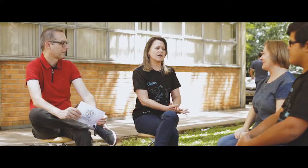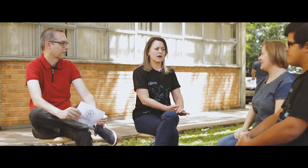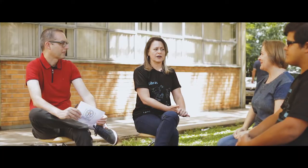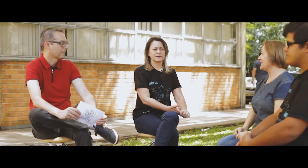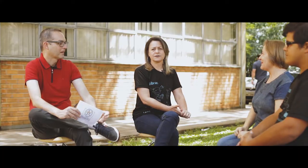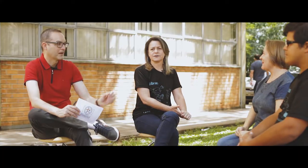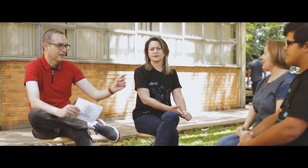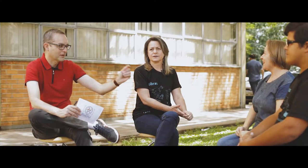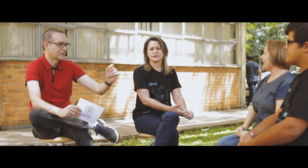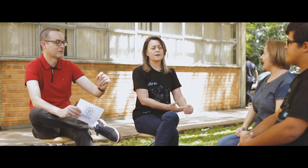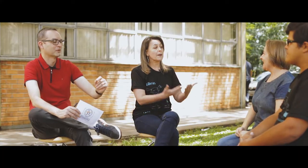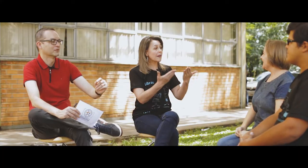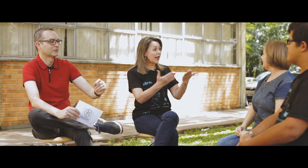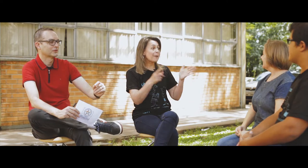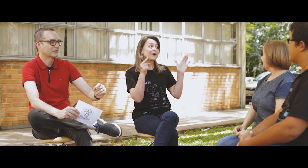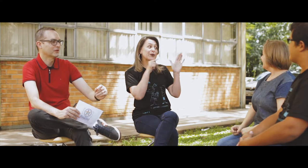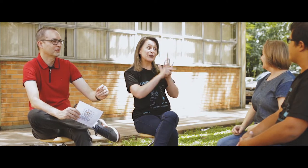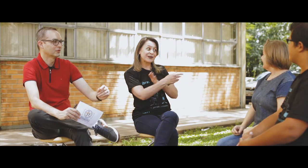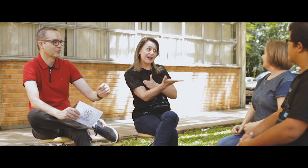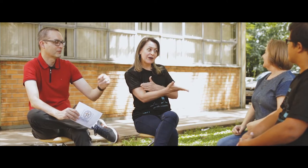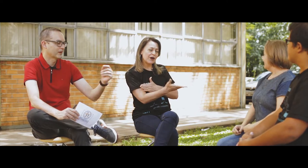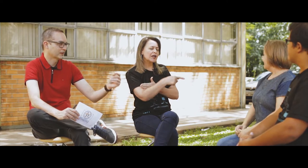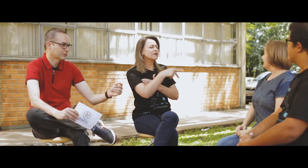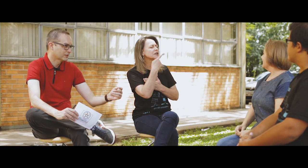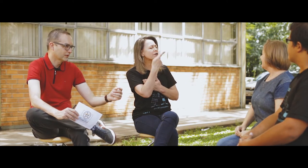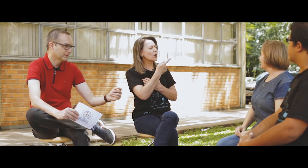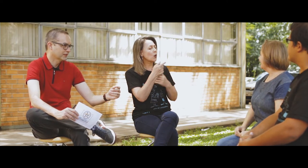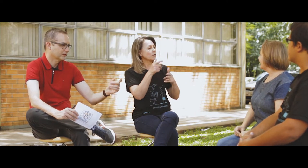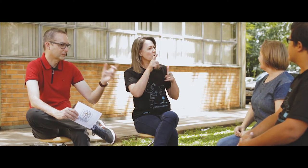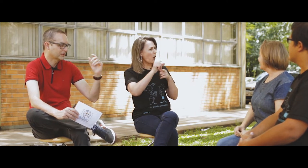Essa é a minha pergunta, você mencionou várias conquistas, mas que